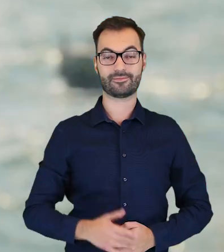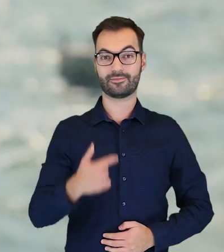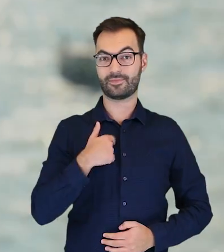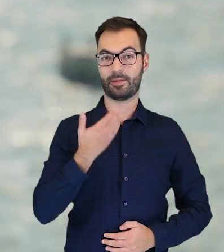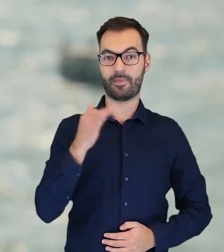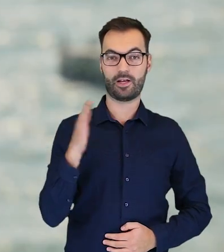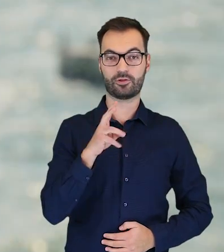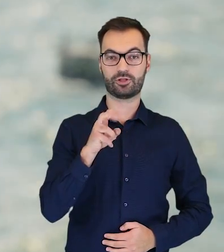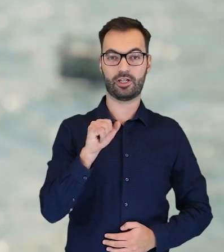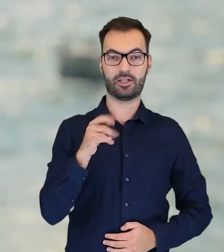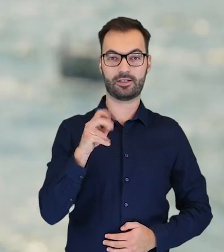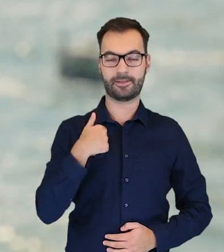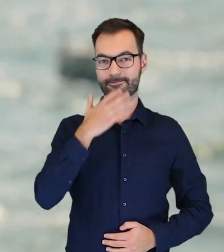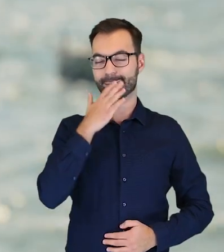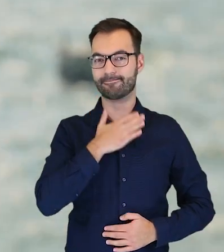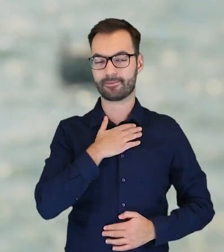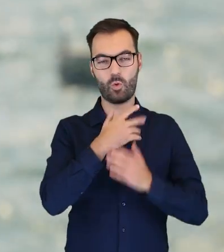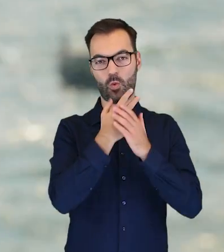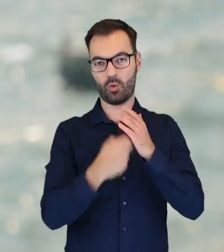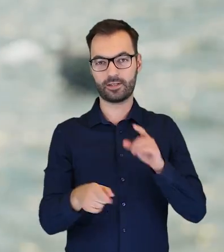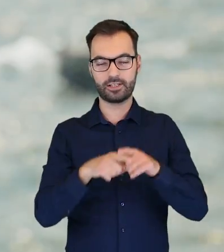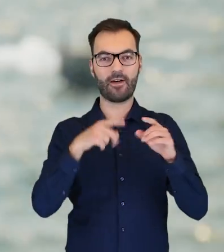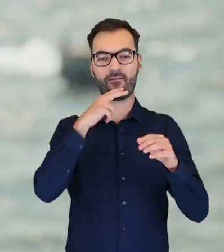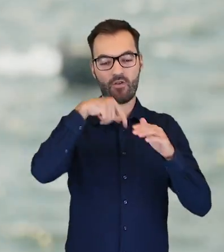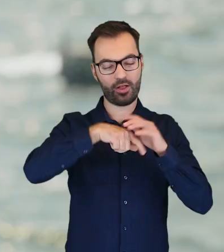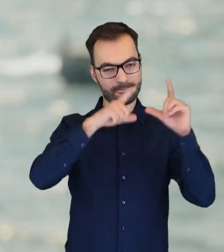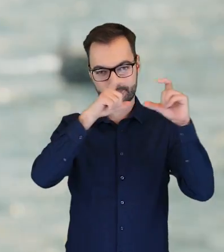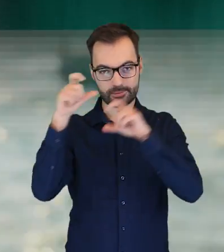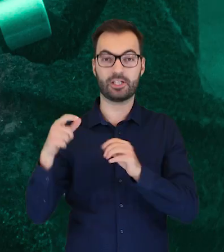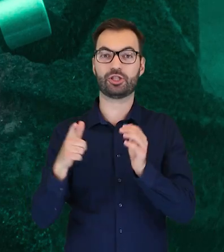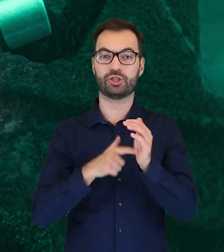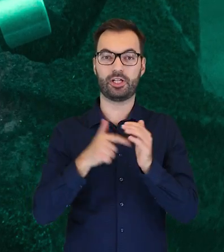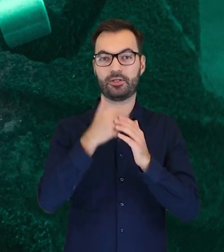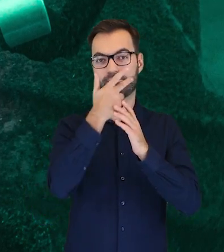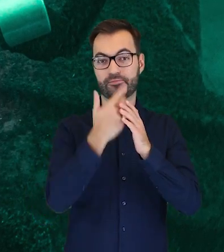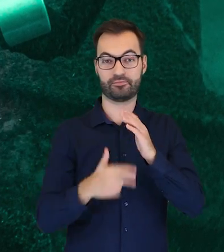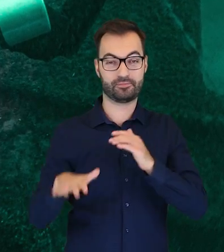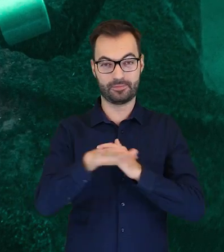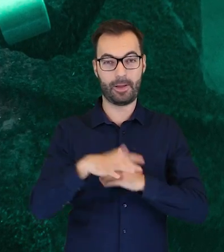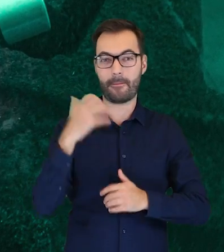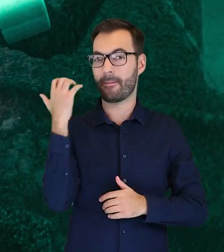Nazywam się Mariusz Czajka. Jestem pasjonatem nurkowania i fotografii podwodnej. Często nurkuje w Morzu Bałtyckim,